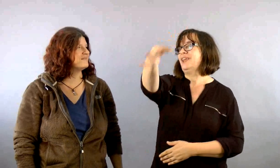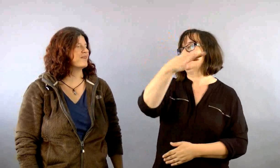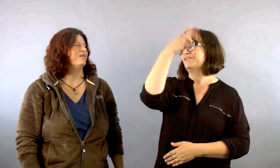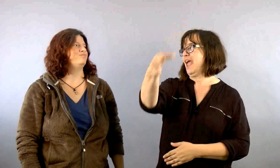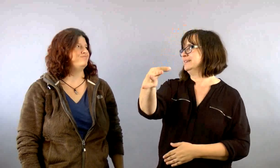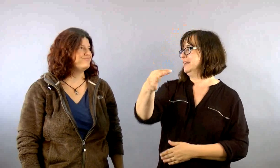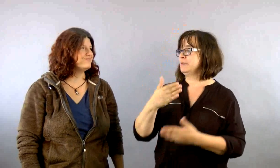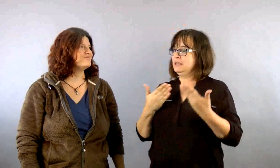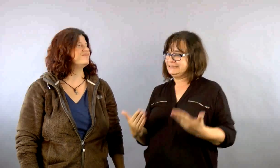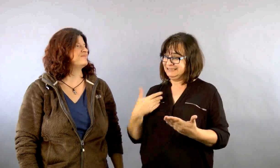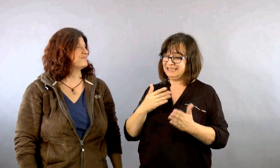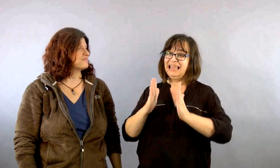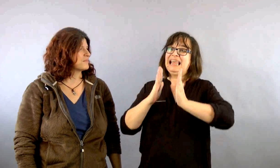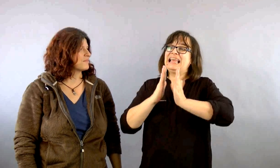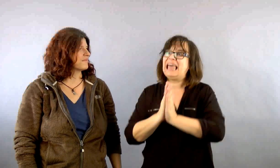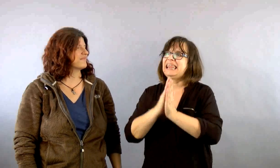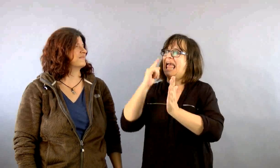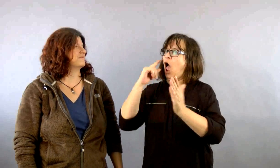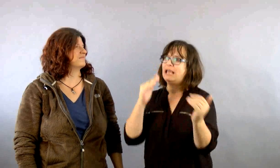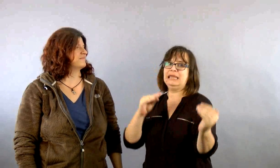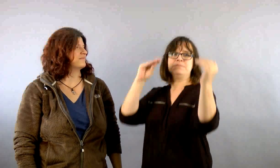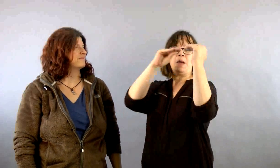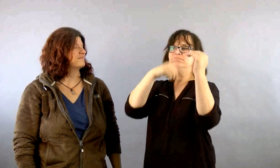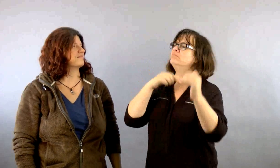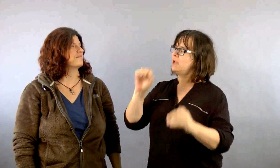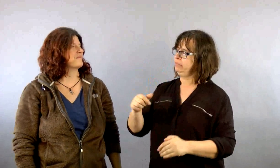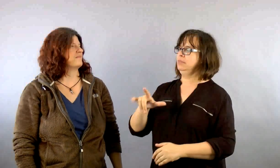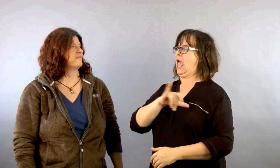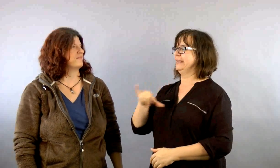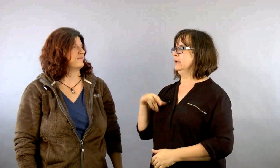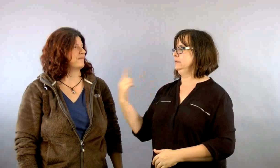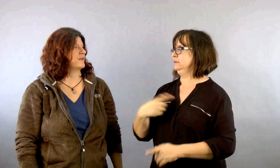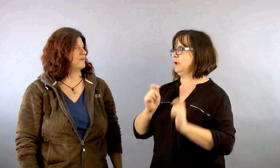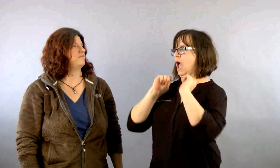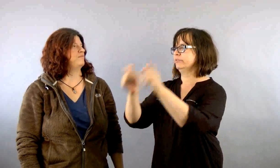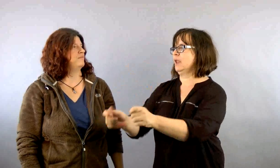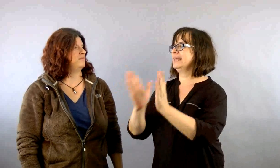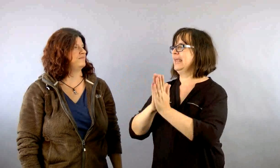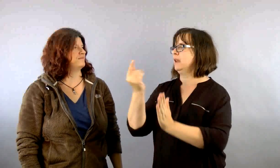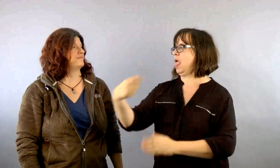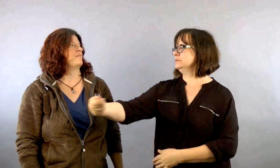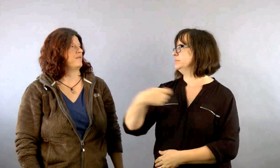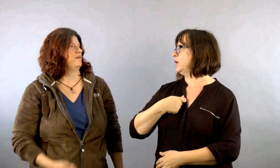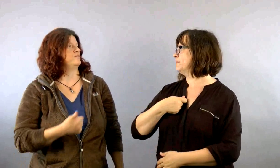Bisher müssen wir immer fragen, aber mit der Anerkennung sind wir auf Augenhöhe